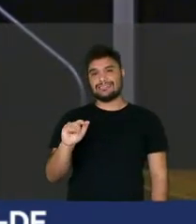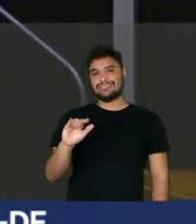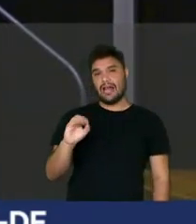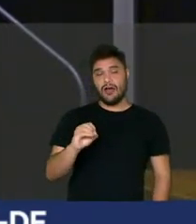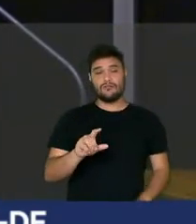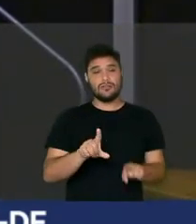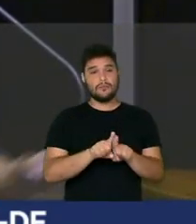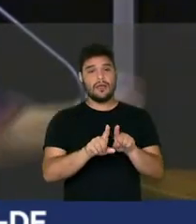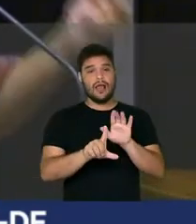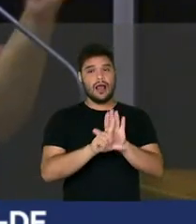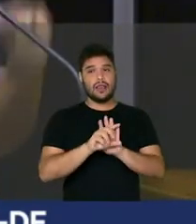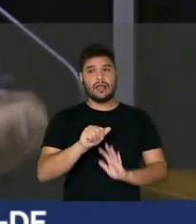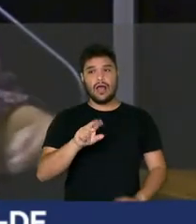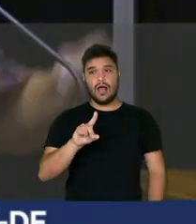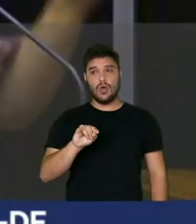A LEI PAULO GUSTAVO, DO QUE É